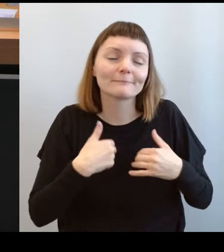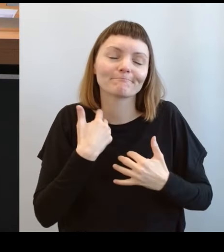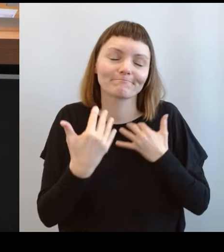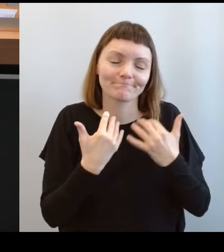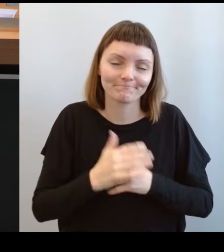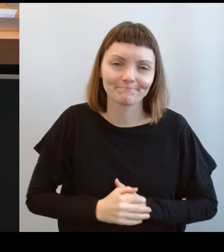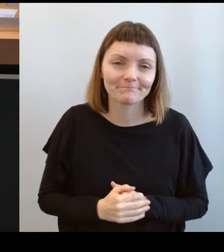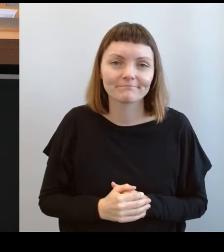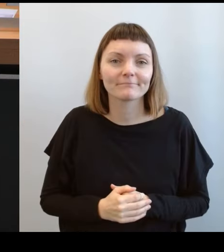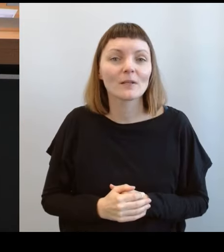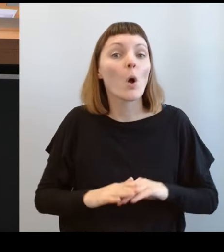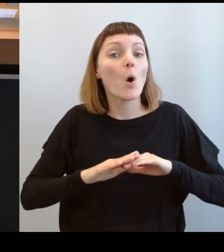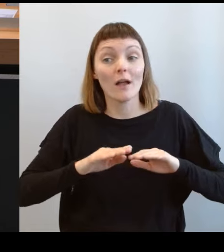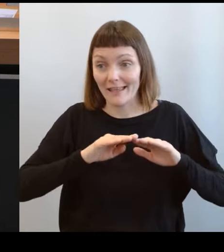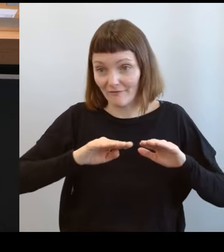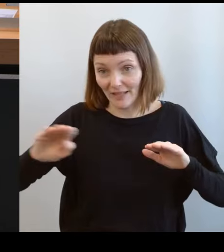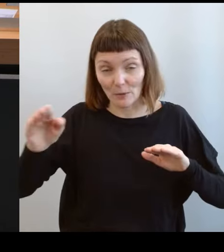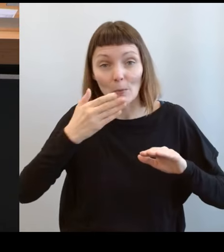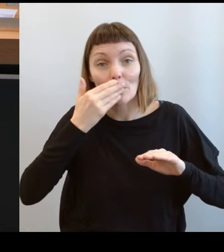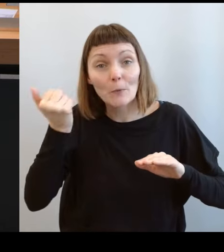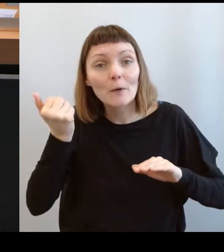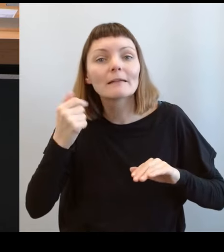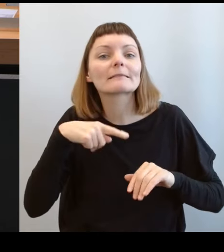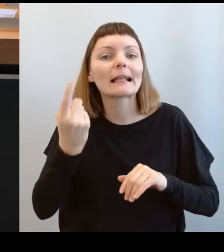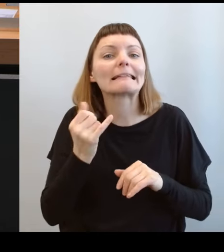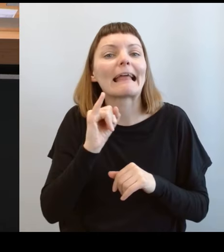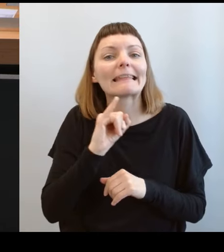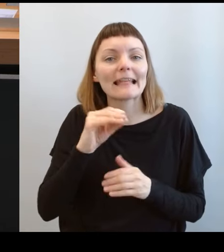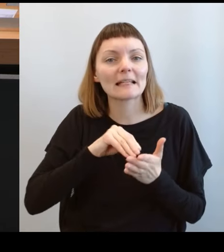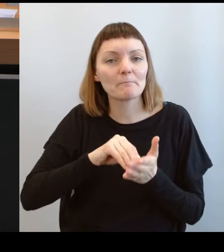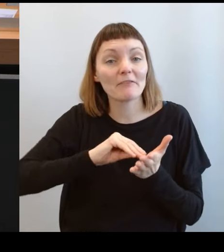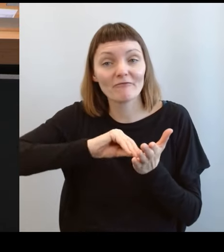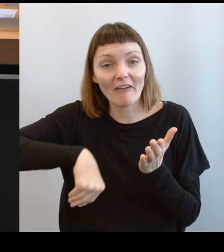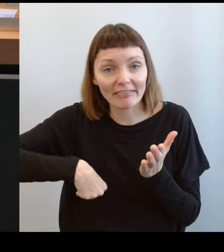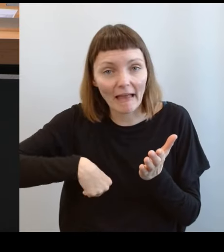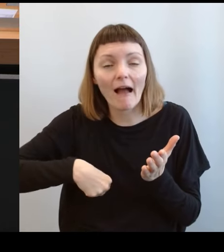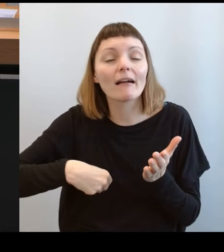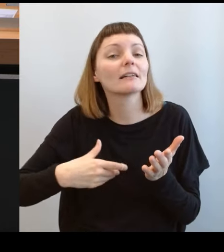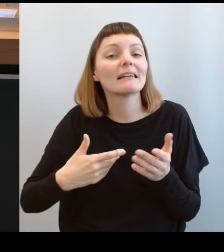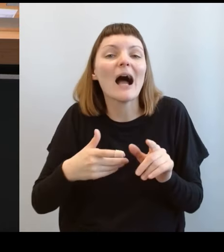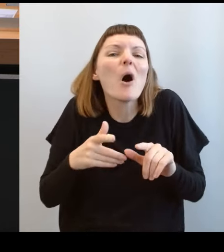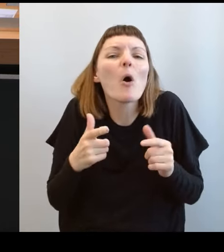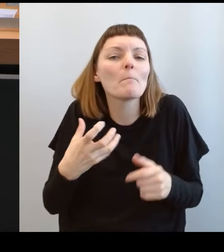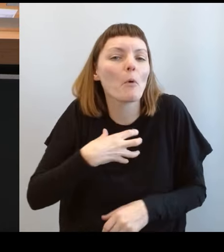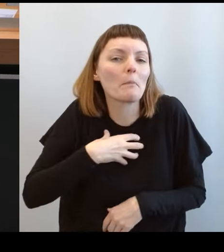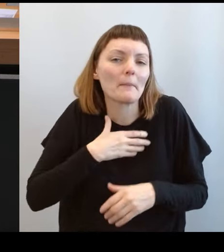Und das hat nichts mit Putin oder mit Trump oder sonst irgendwem zu tun. Die Ursache ist nicht beim Mietvertrag, sondern bei der